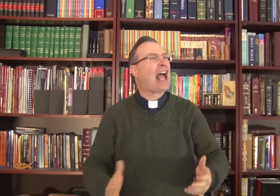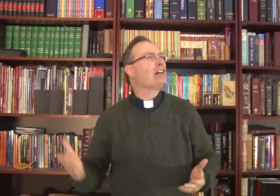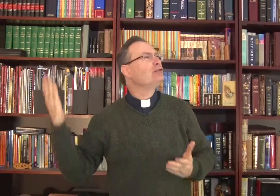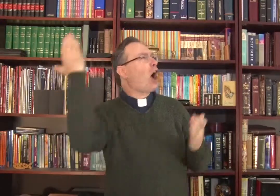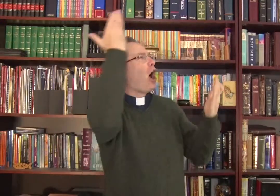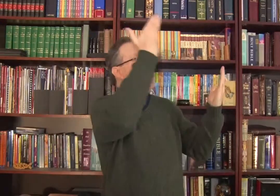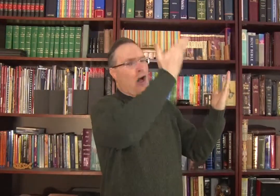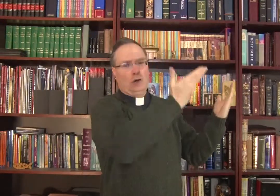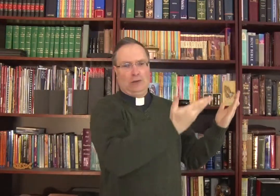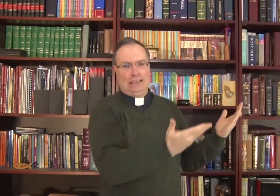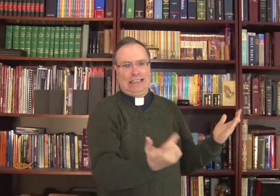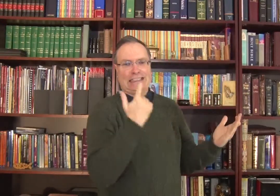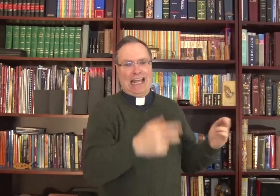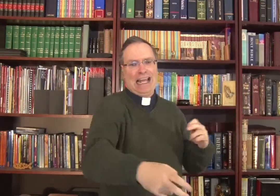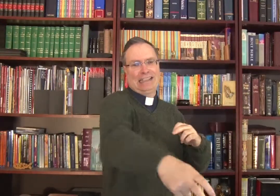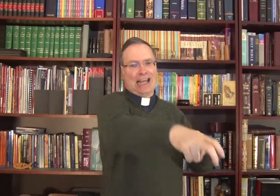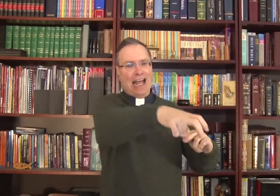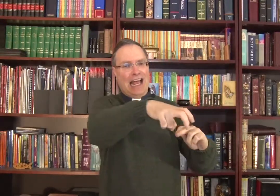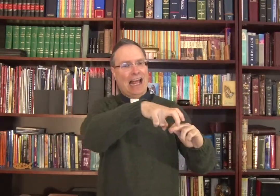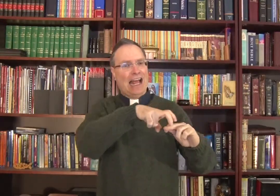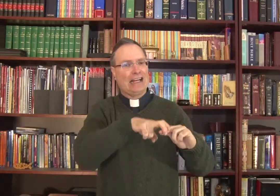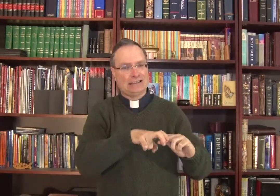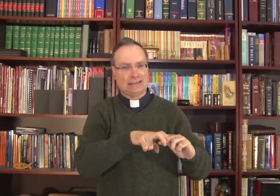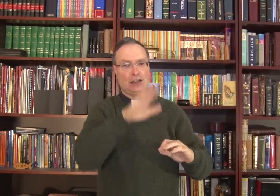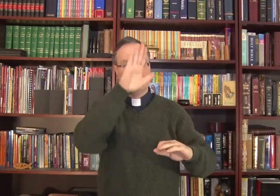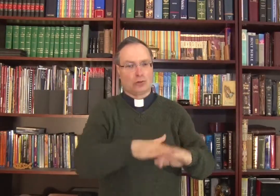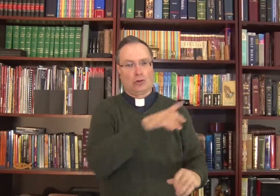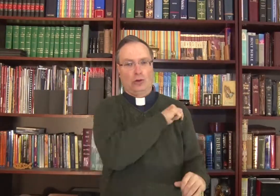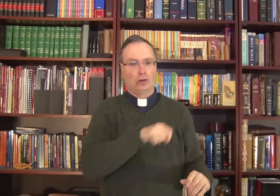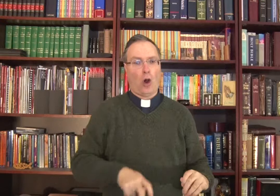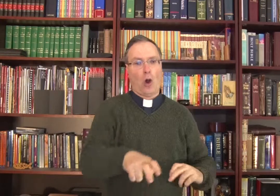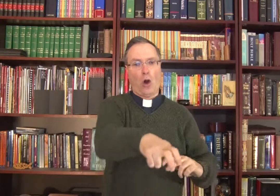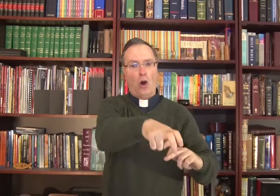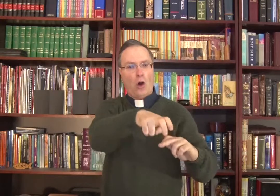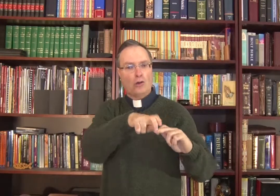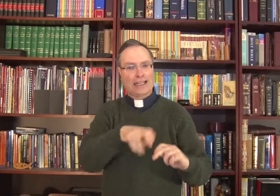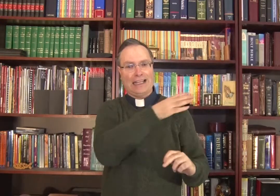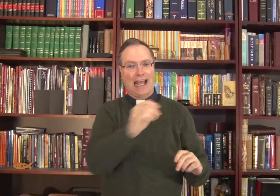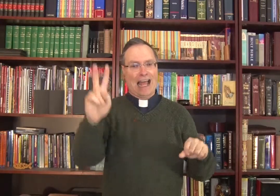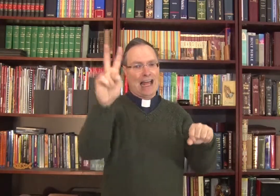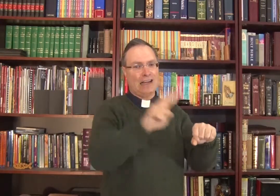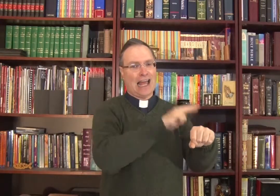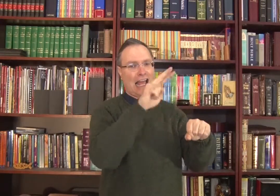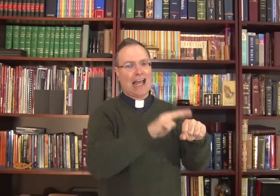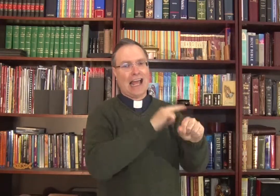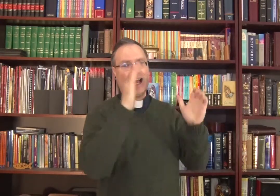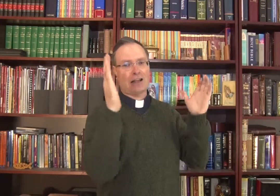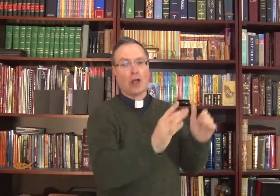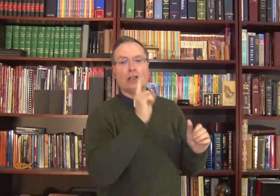«À celui qui est assis sur le trône et à l’Agneau